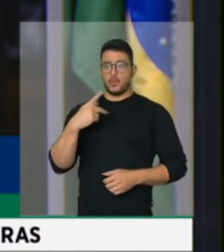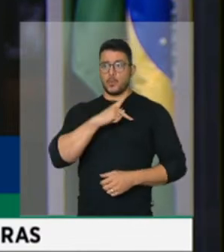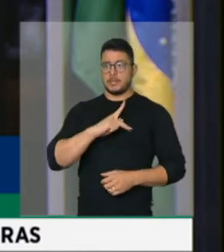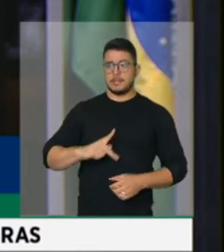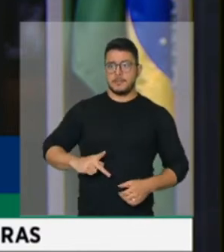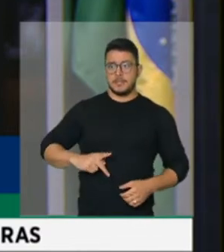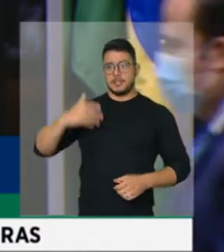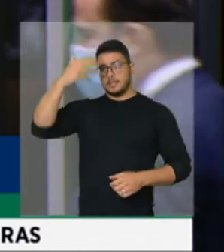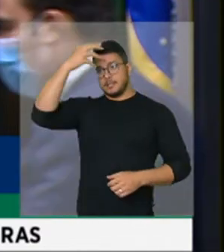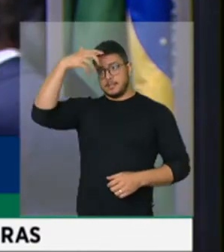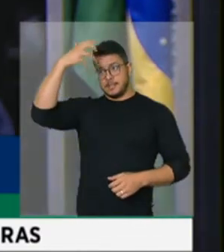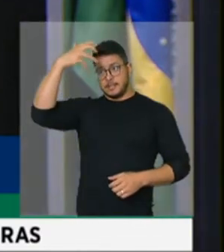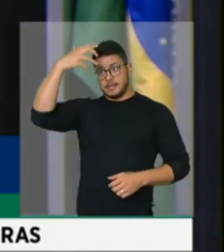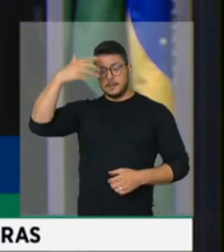AÇÕES INCLUINDO COMO SE VIU CRIAÇÃO DE SUBSIDIÁRIAS QUE